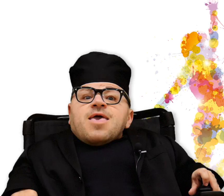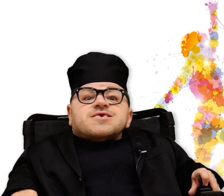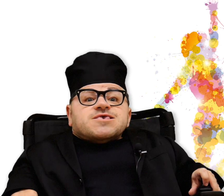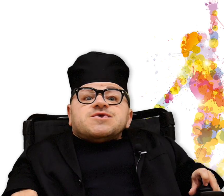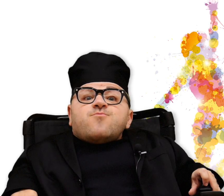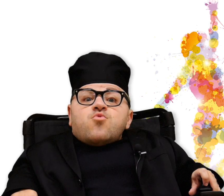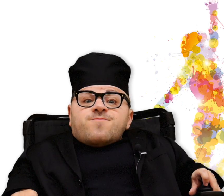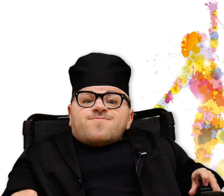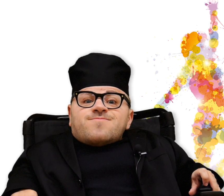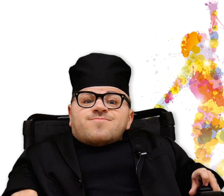Es ist 7 Uhr,